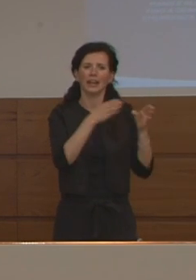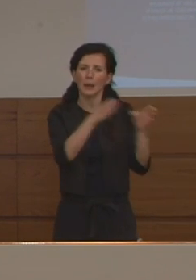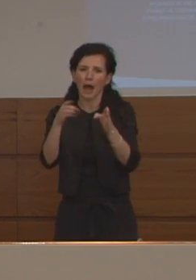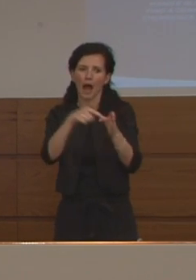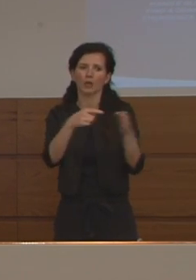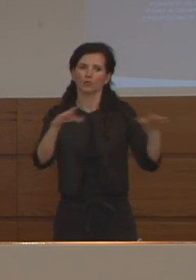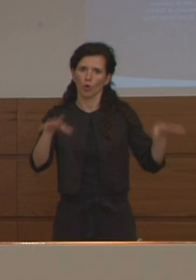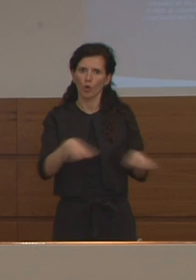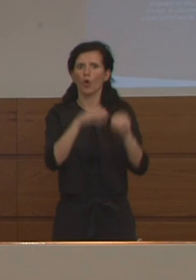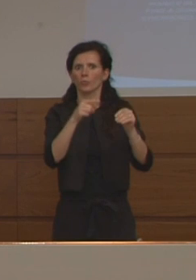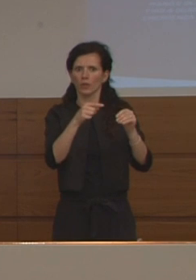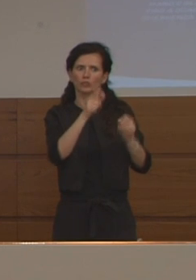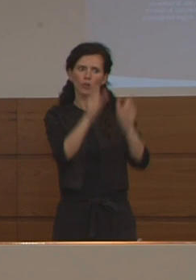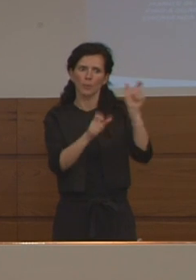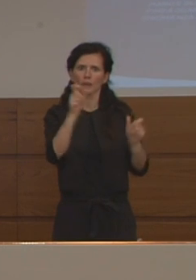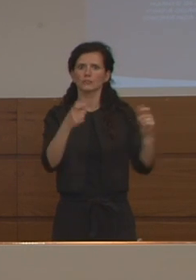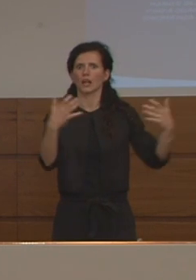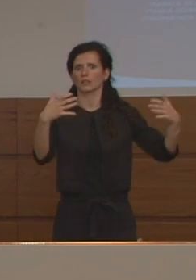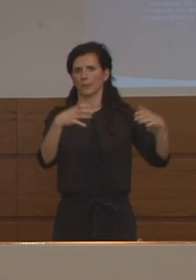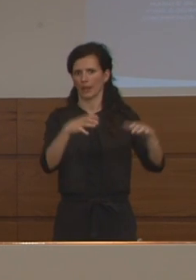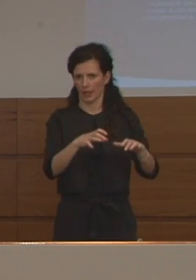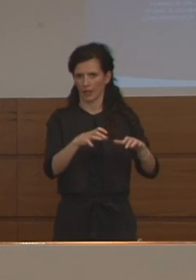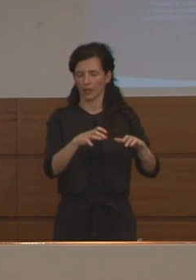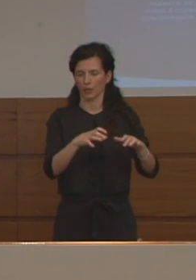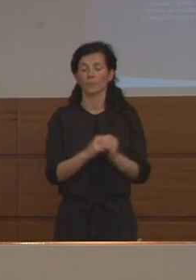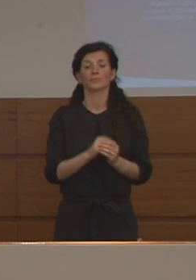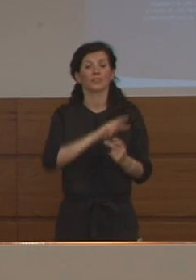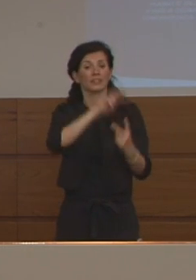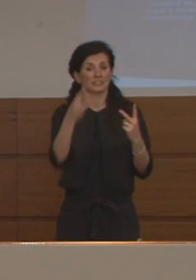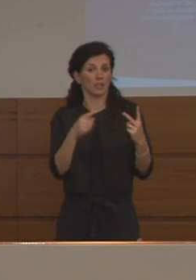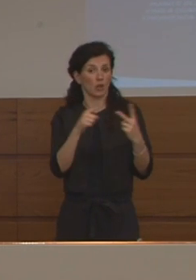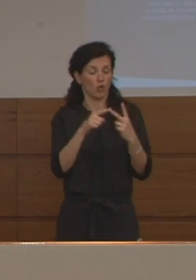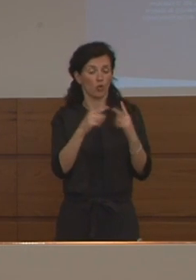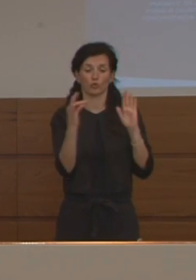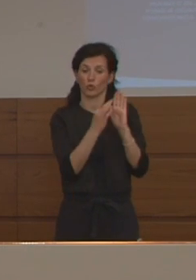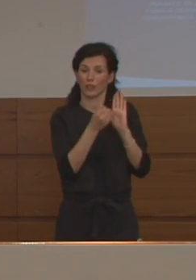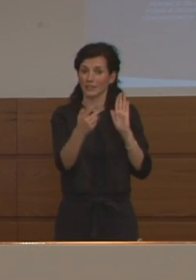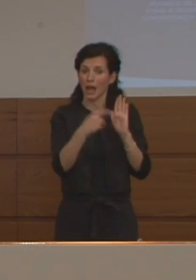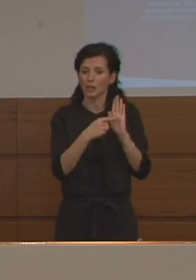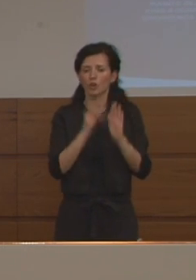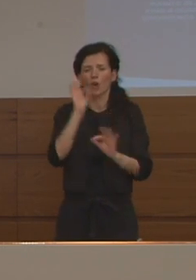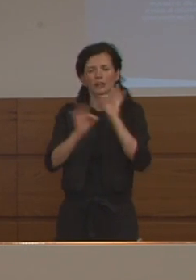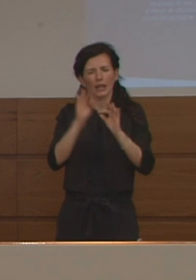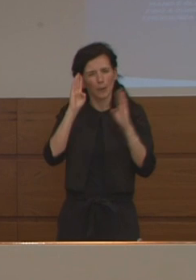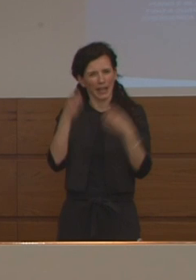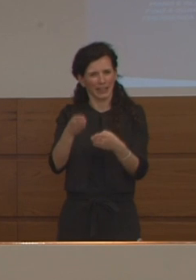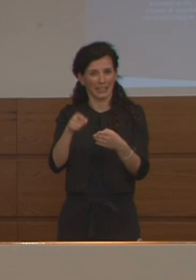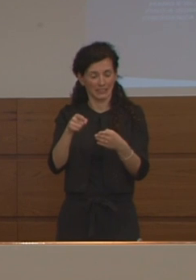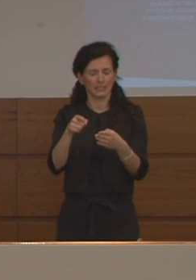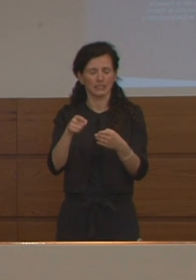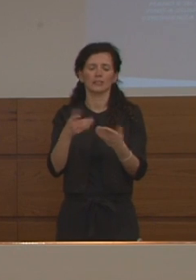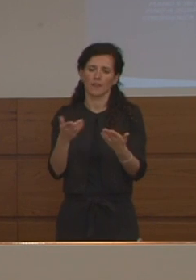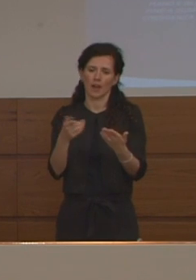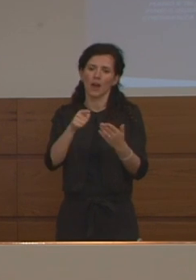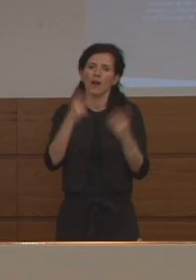Il secondo dato è il dato della terapia intensiva. Come sapete questo è un dato critico perché le terapie intensive sono un numero limitato, perché le terapie